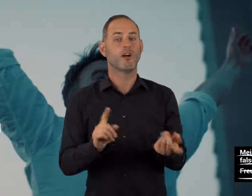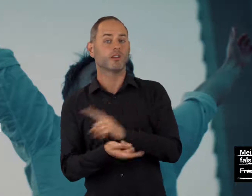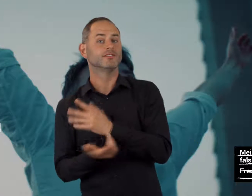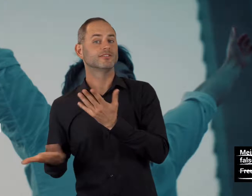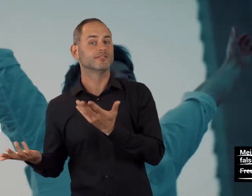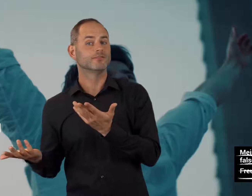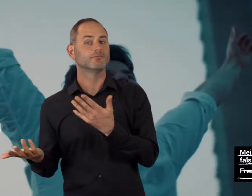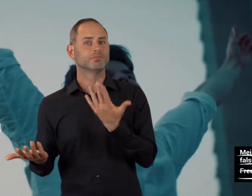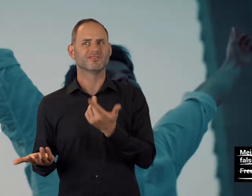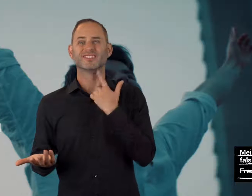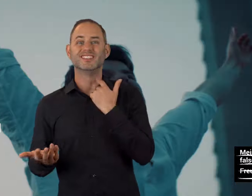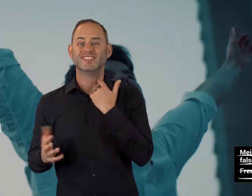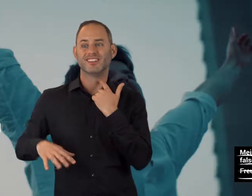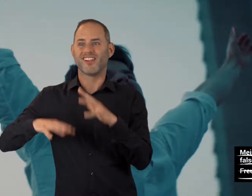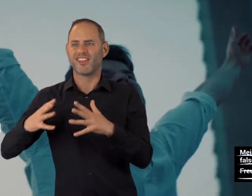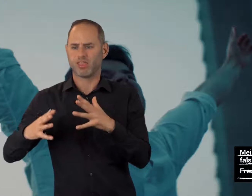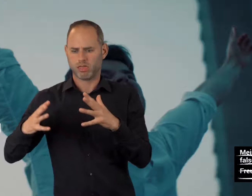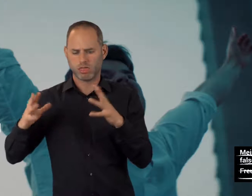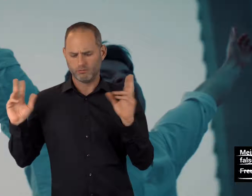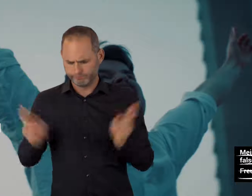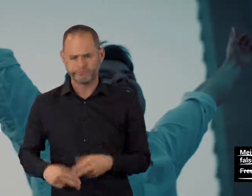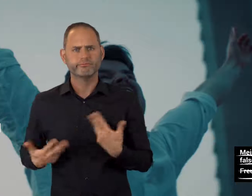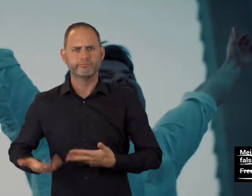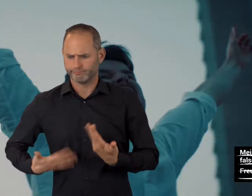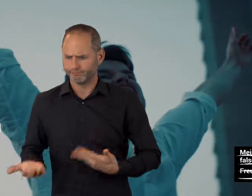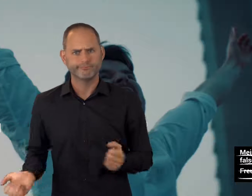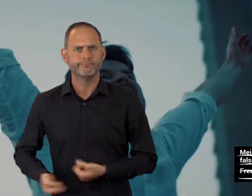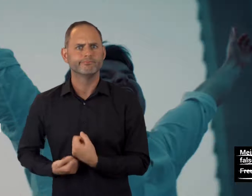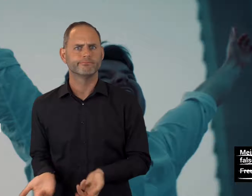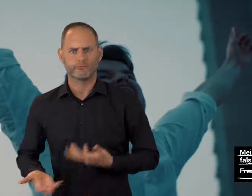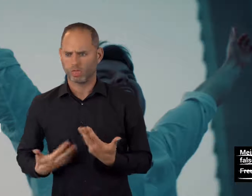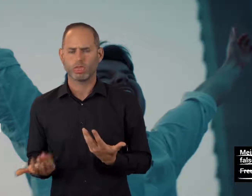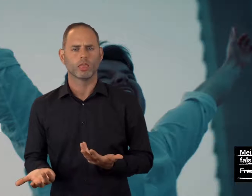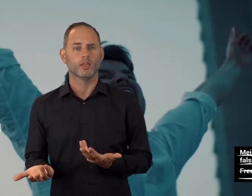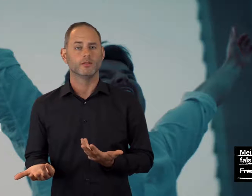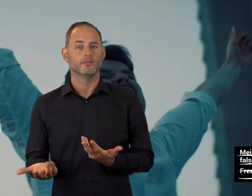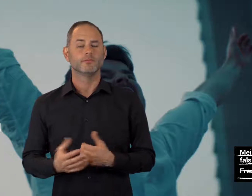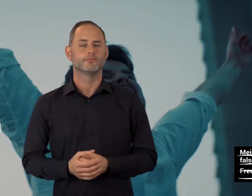Auf der anderen Seite verringert sich jedoch die sexuelle Leistungsfähigkeit.